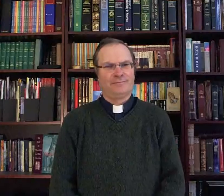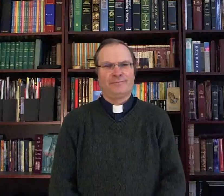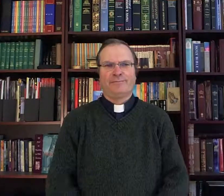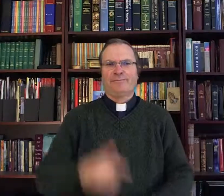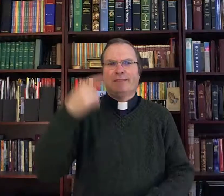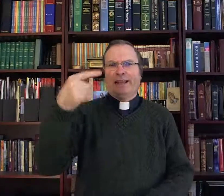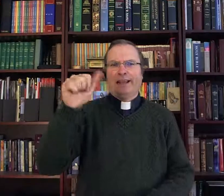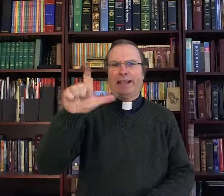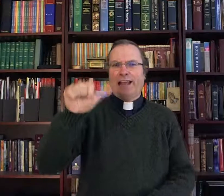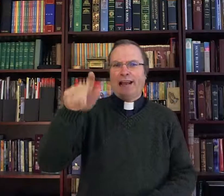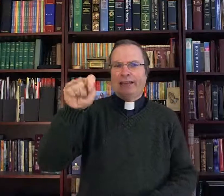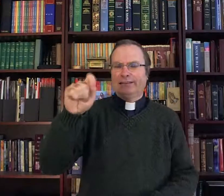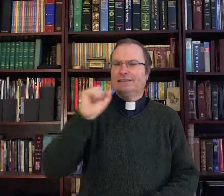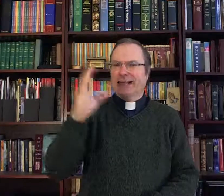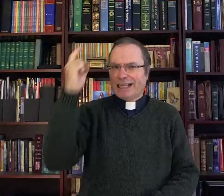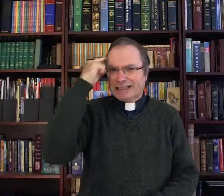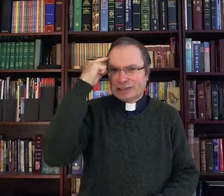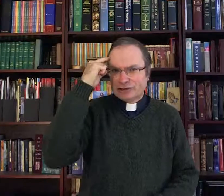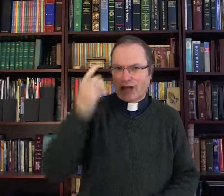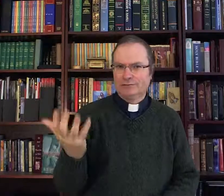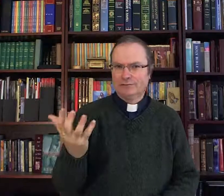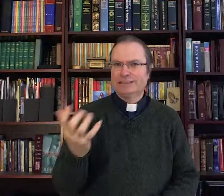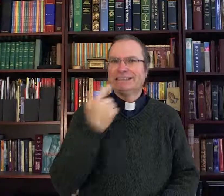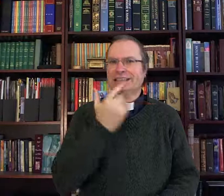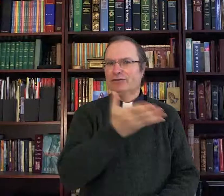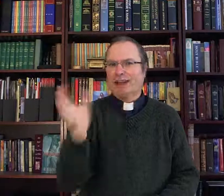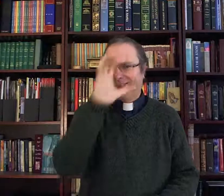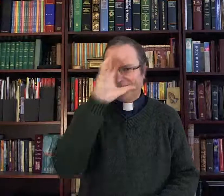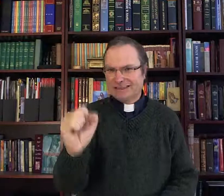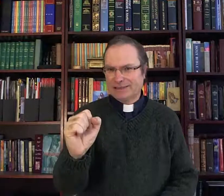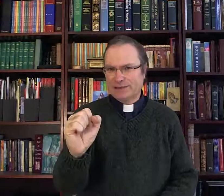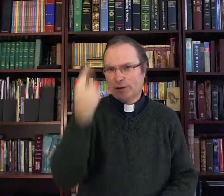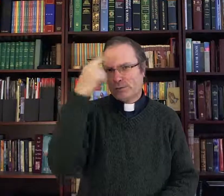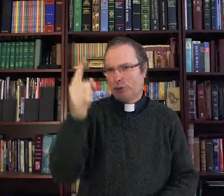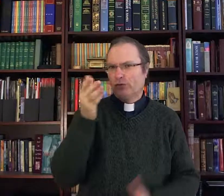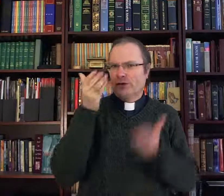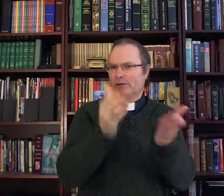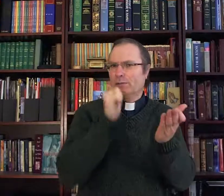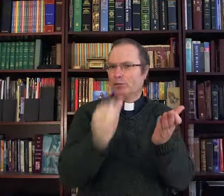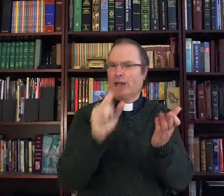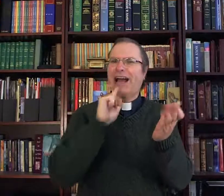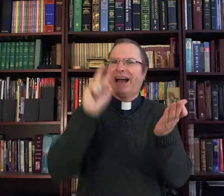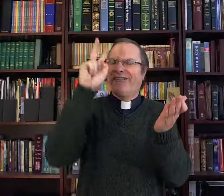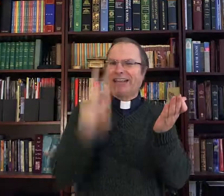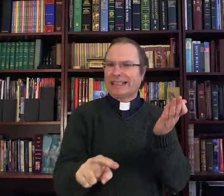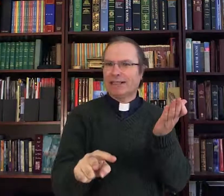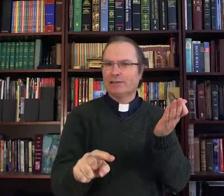Galates sans intelligence! Qui vous a fascinés [pour que vous n’obéissiez plus à la vérité],